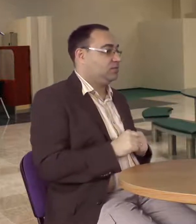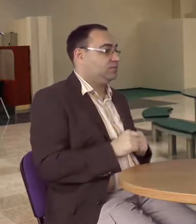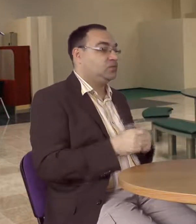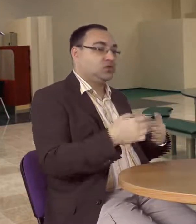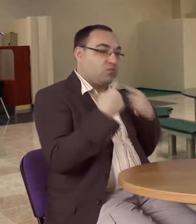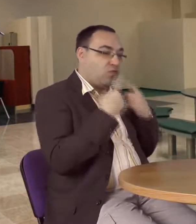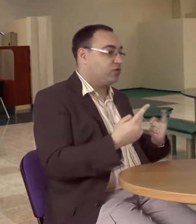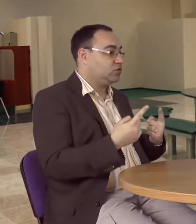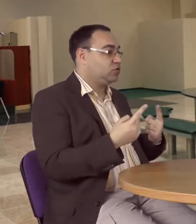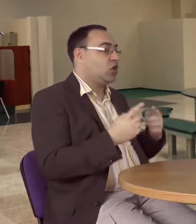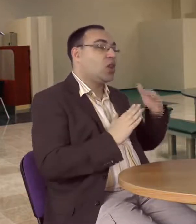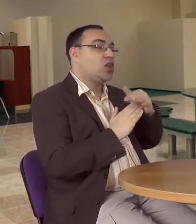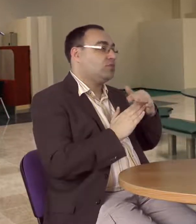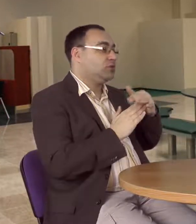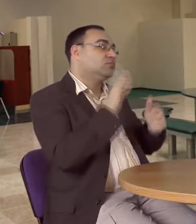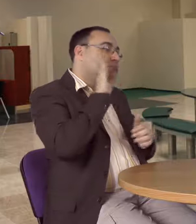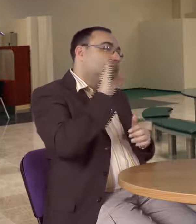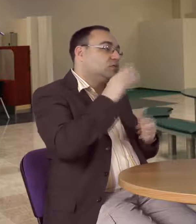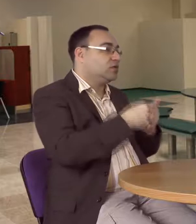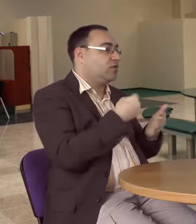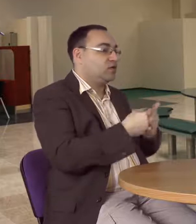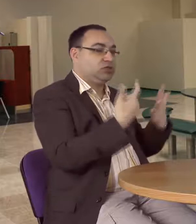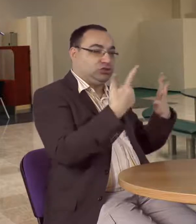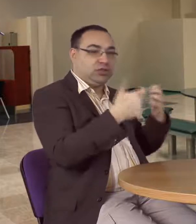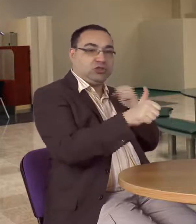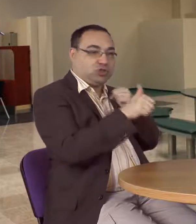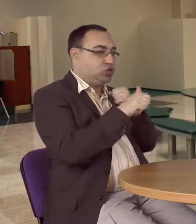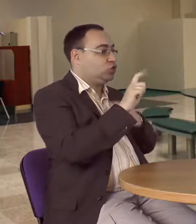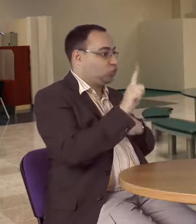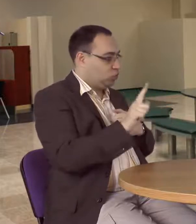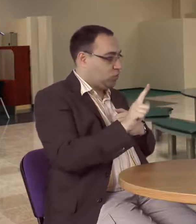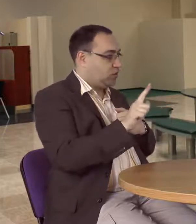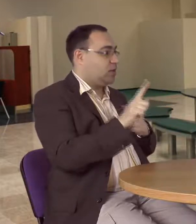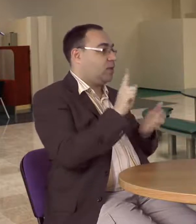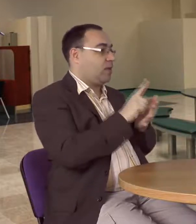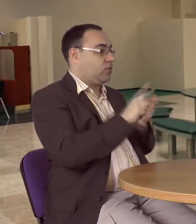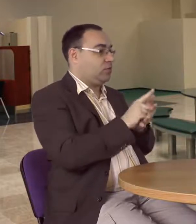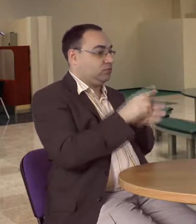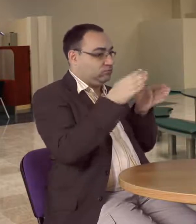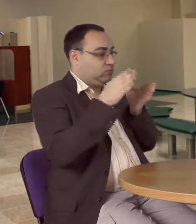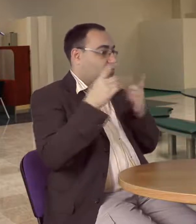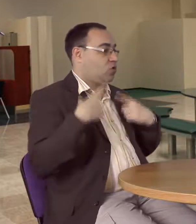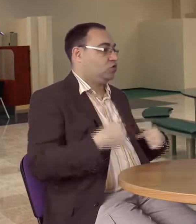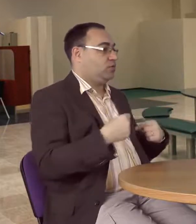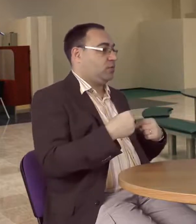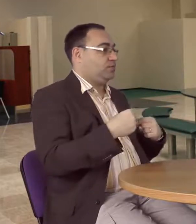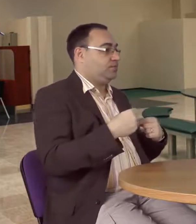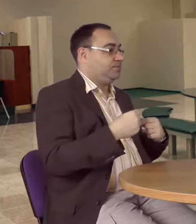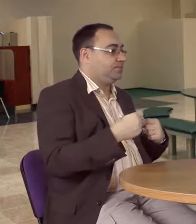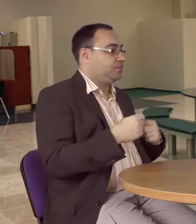Zaznaczam, że limit pozostał ten sam 760 zł na podatnika. Jest to limit do odliczenia.